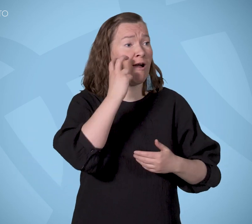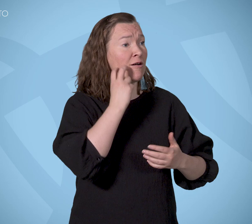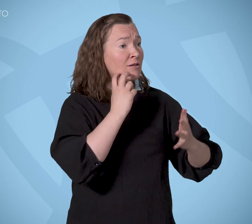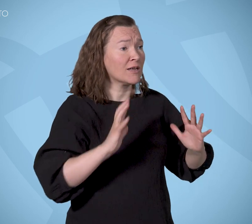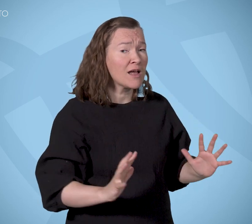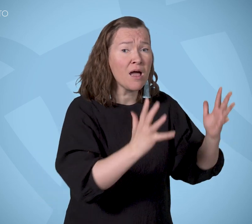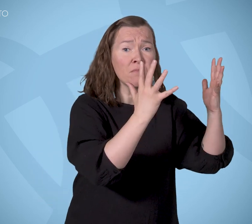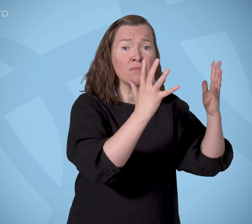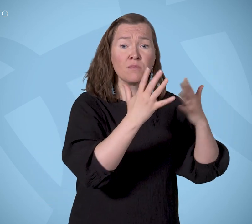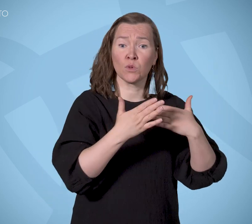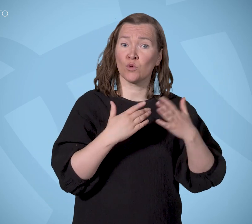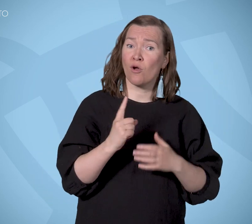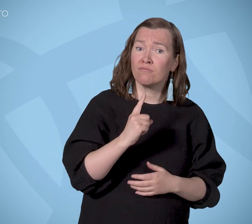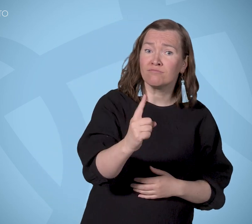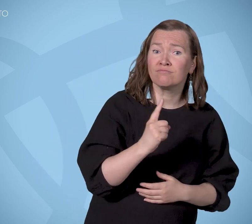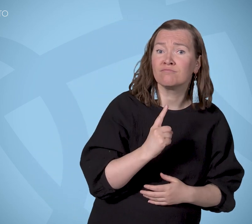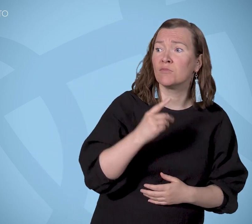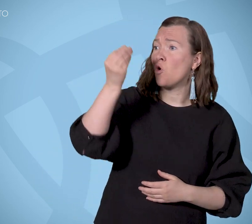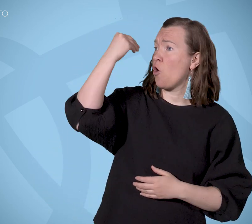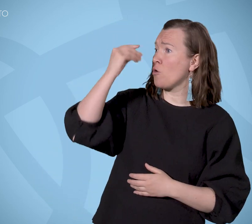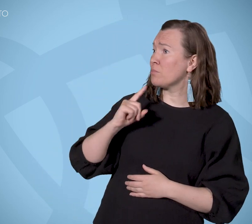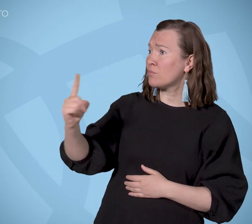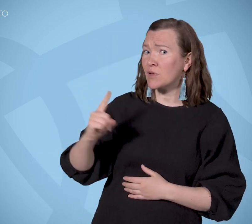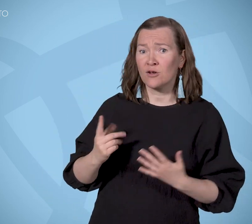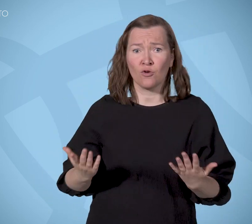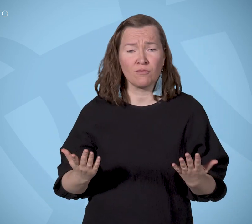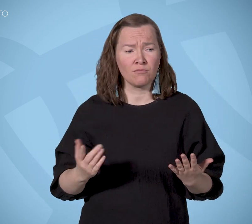arjessa, työelämässä ja opinnoissa.